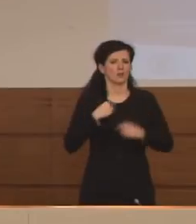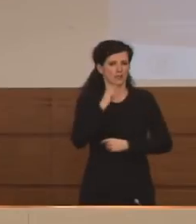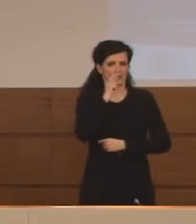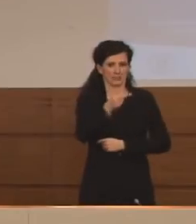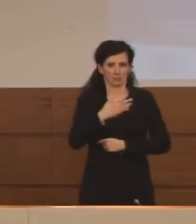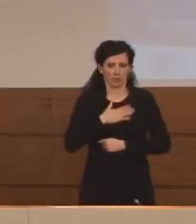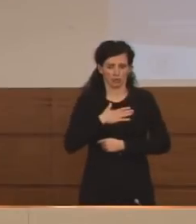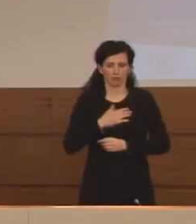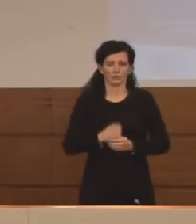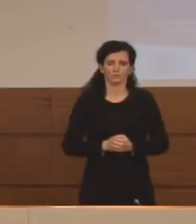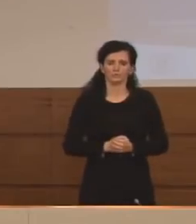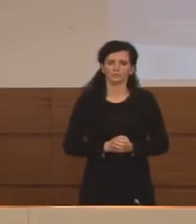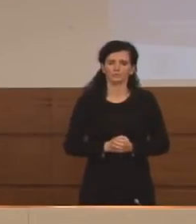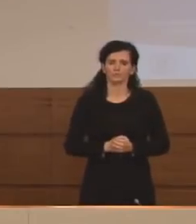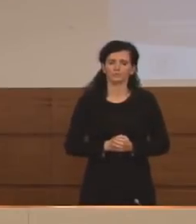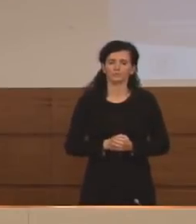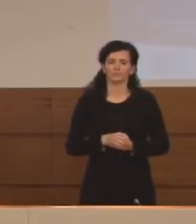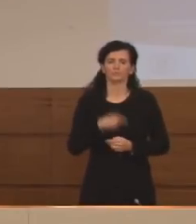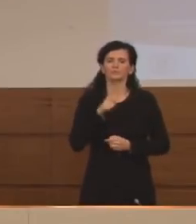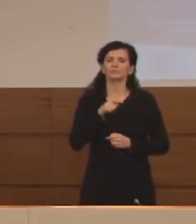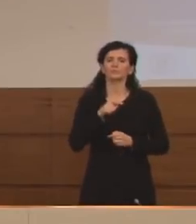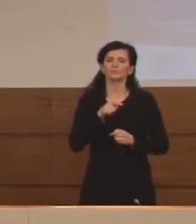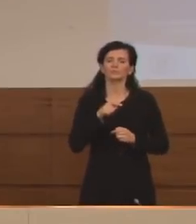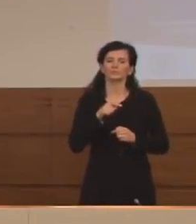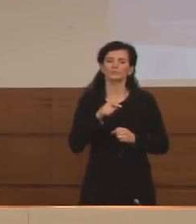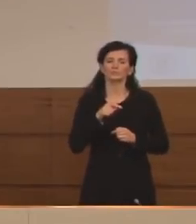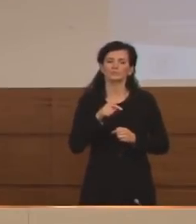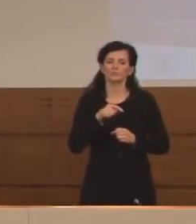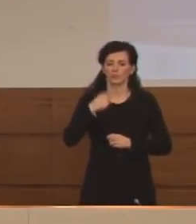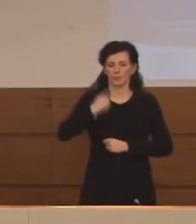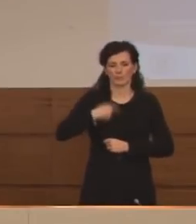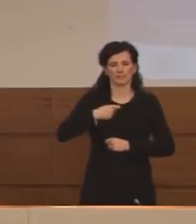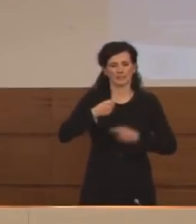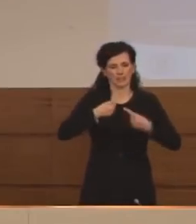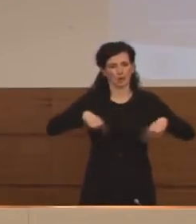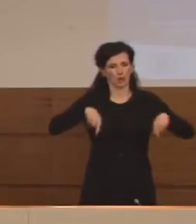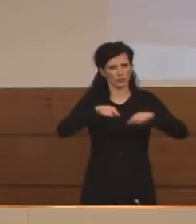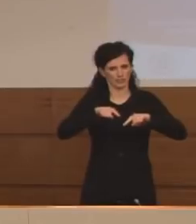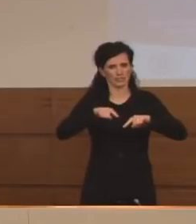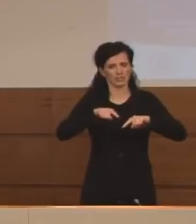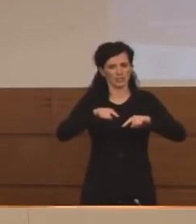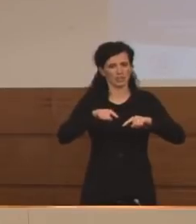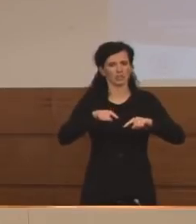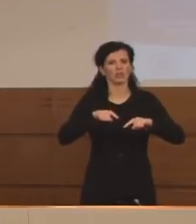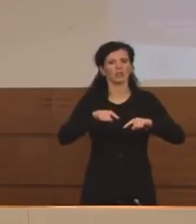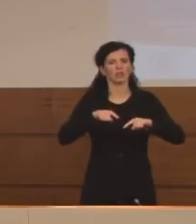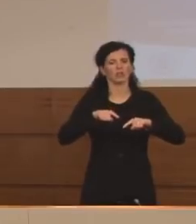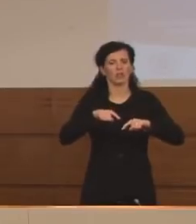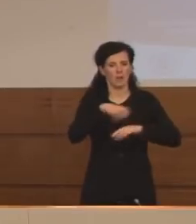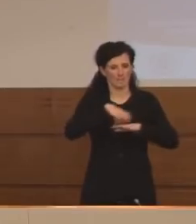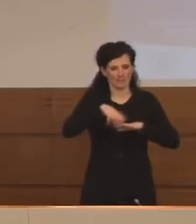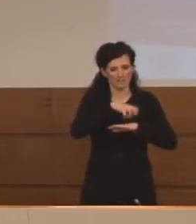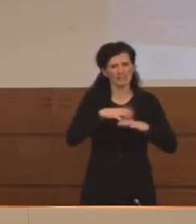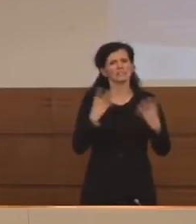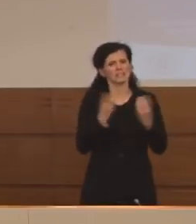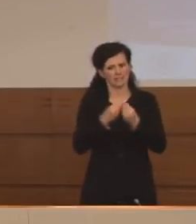Si tratta di una consultazione, che il Presidente del Consiglio dei Ministri e, come ha detto lei, molti MInistri